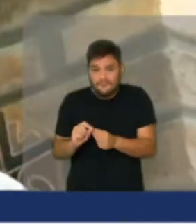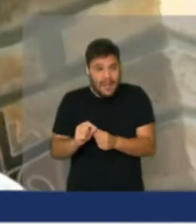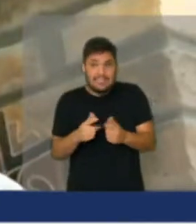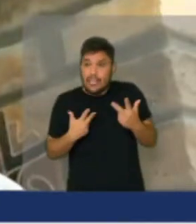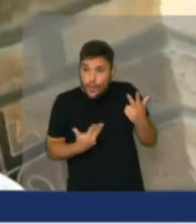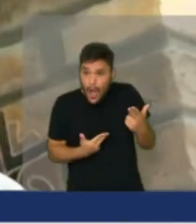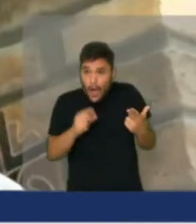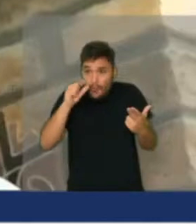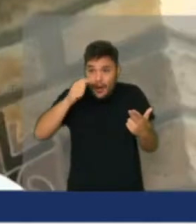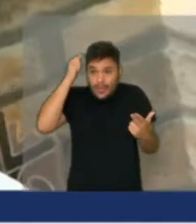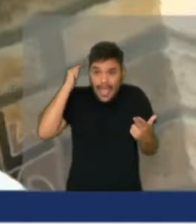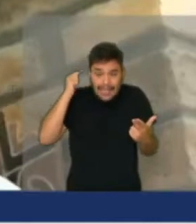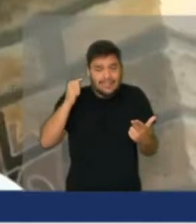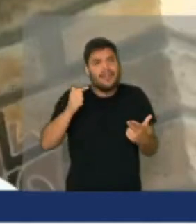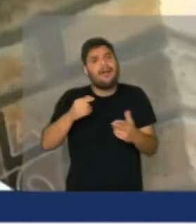ESTARIA AINDA MAIS QUEBRADA... DO QUE ESTÁ SOB A GESTÃO DE